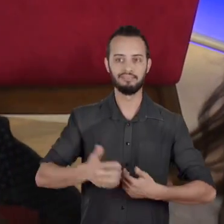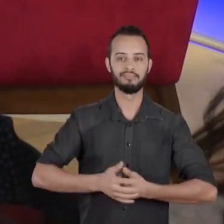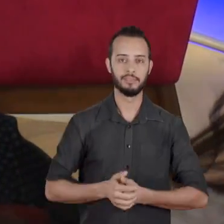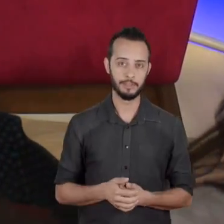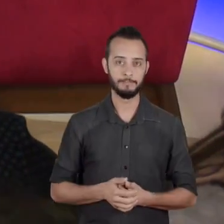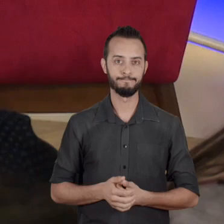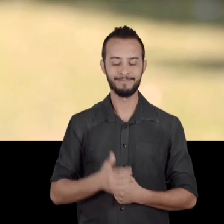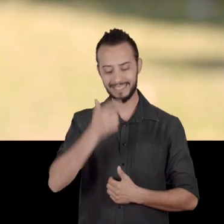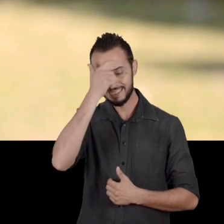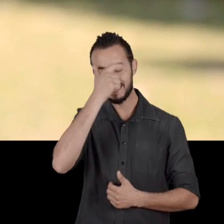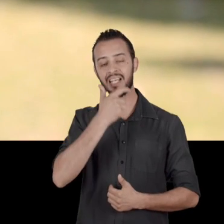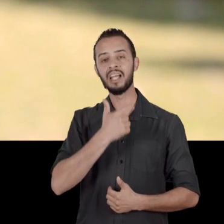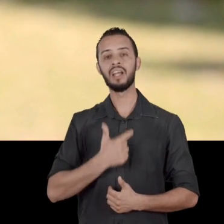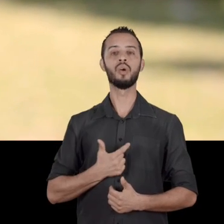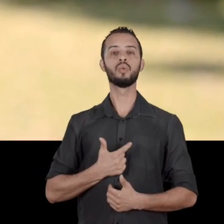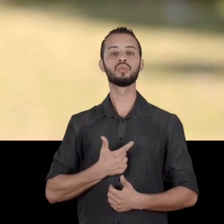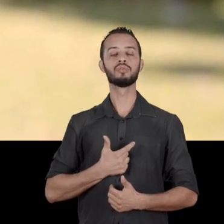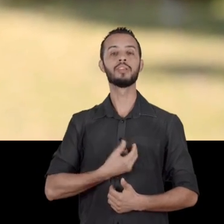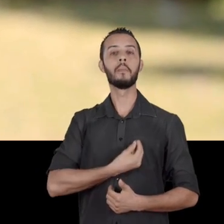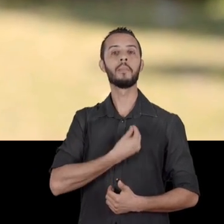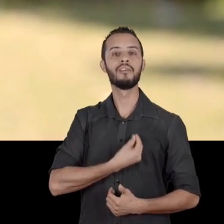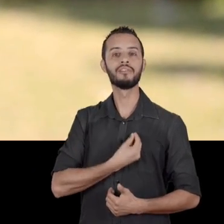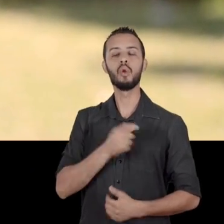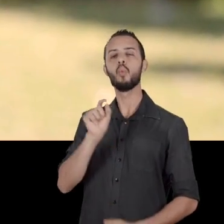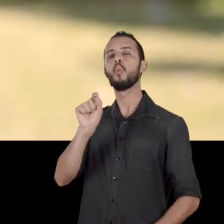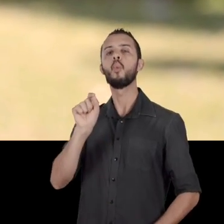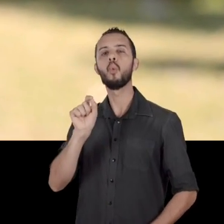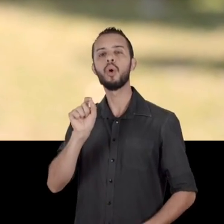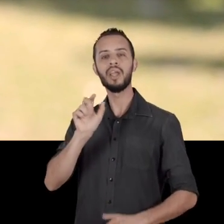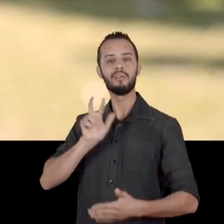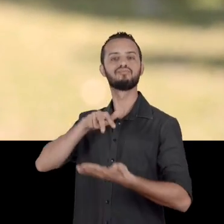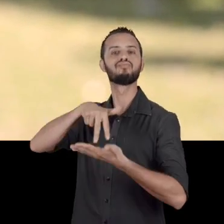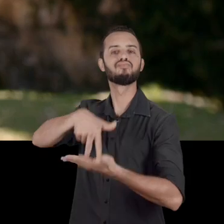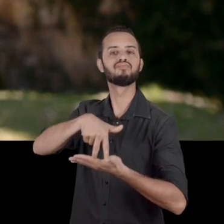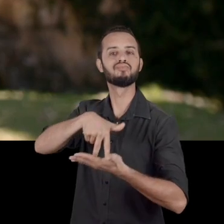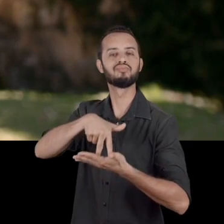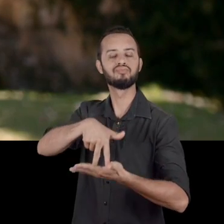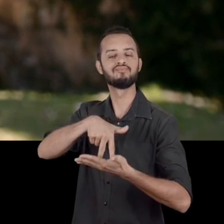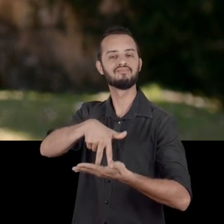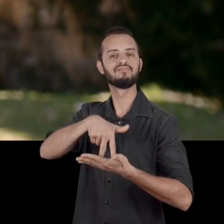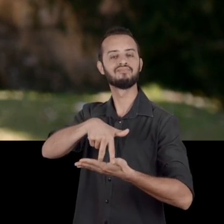E o quê eu posso ser? Como é que eu vou existir?